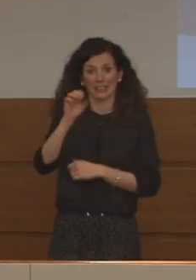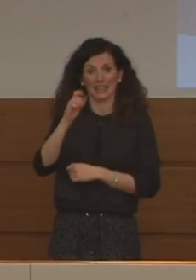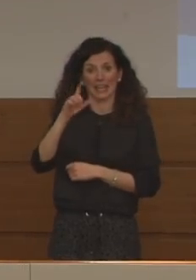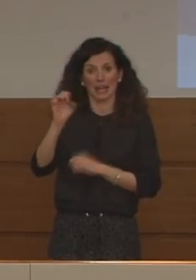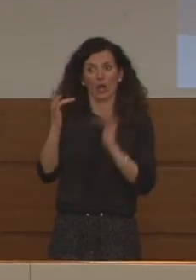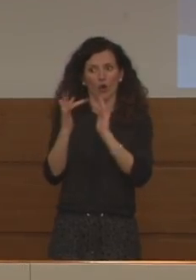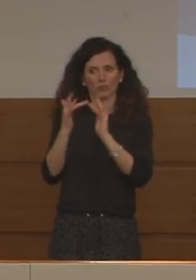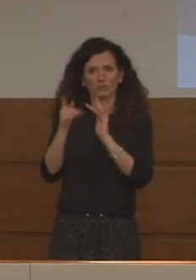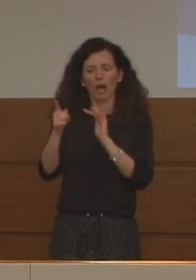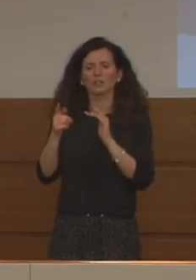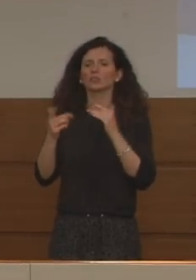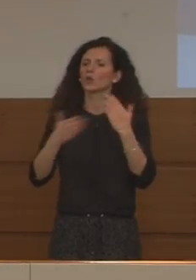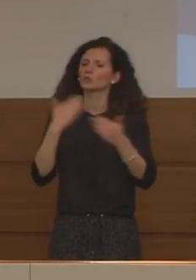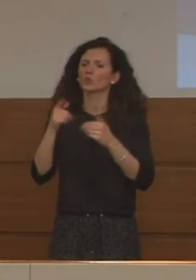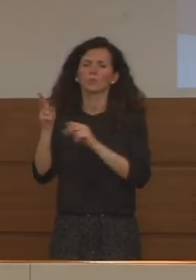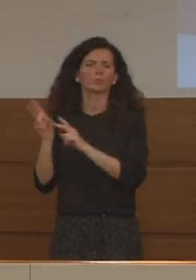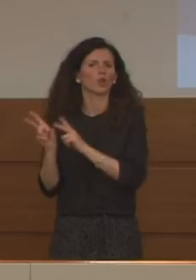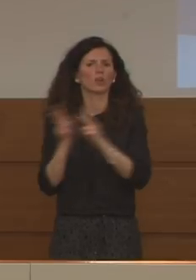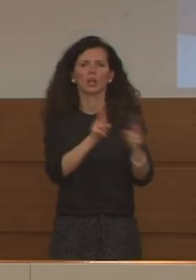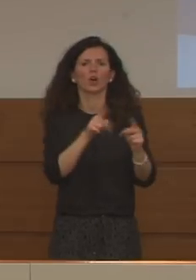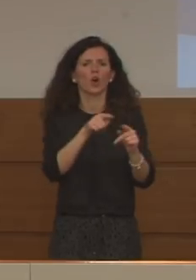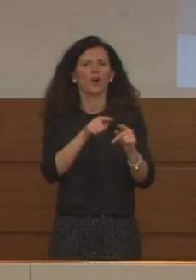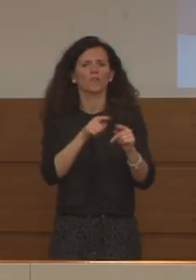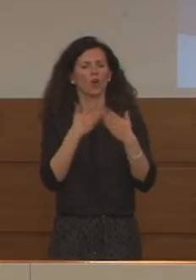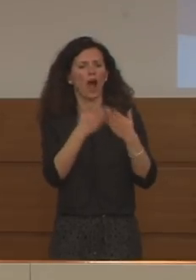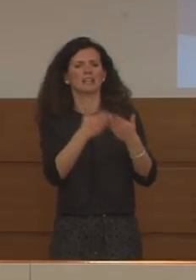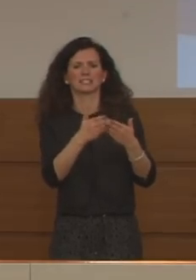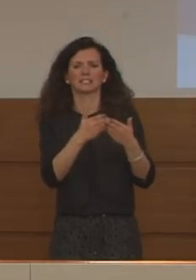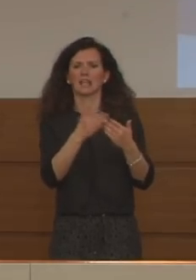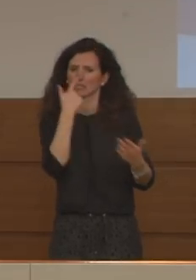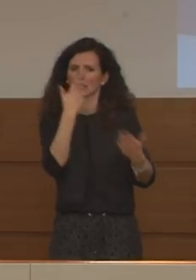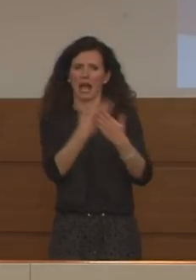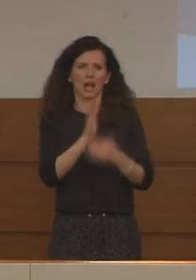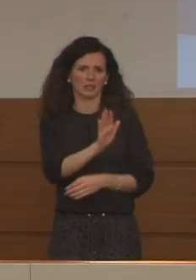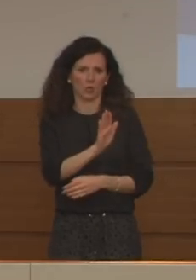portate a livello assistenziale più adeguato. Anche questo si sta